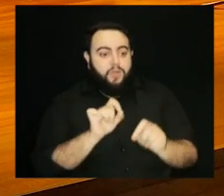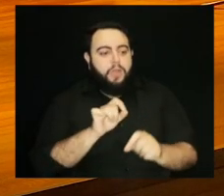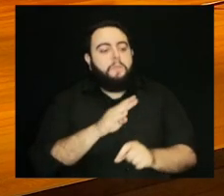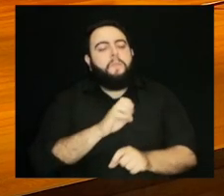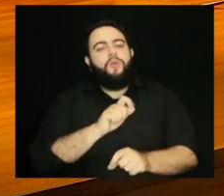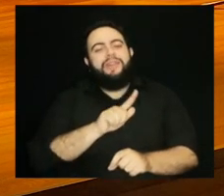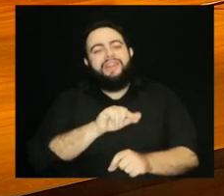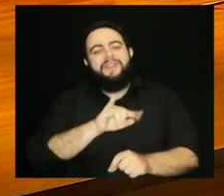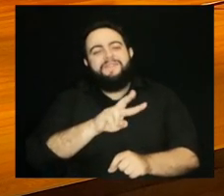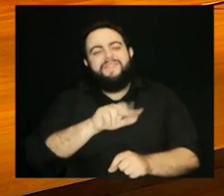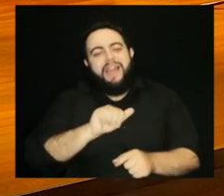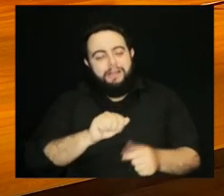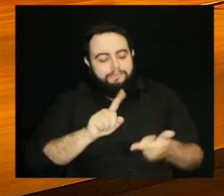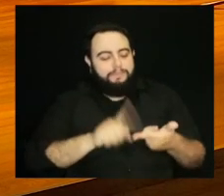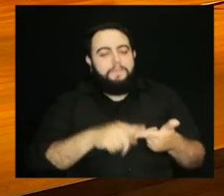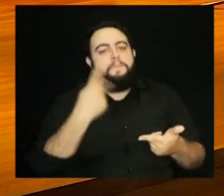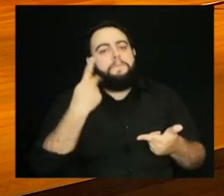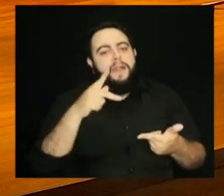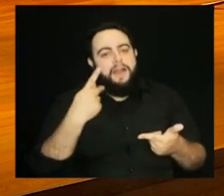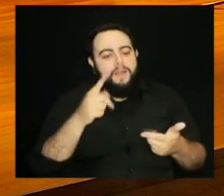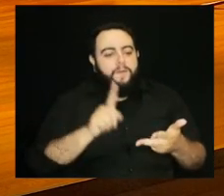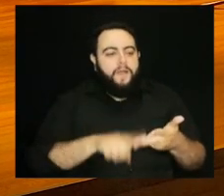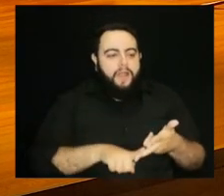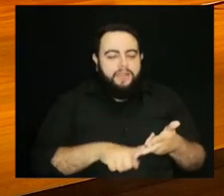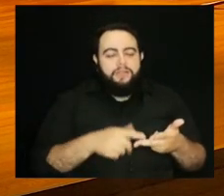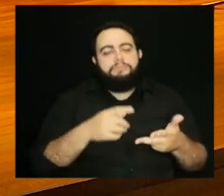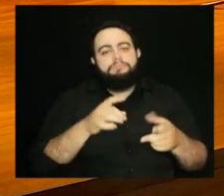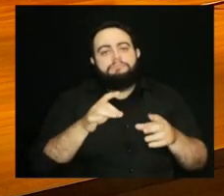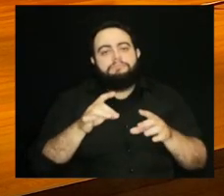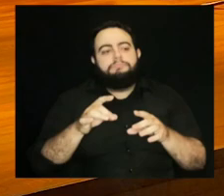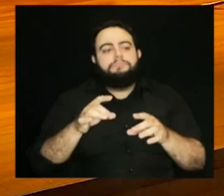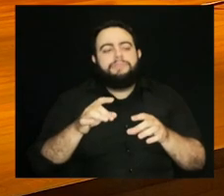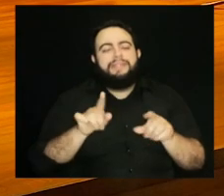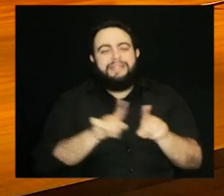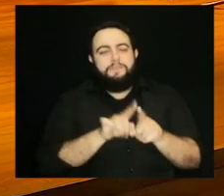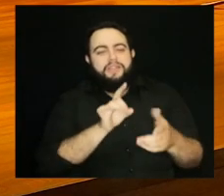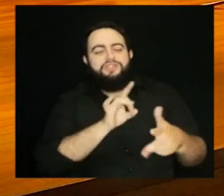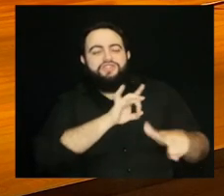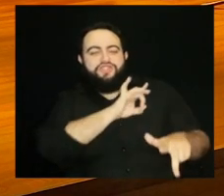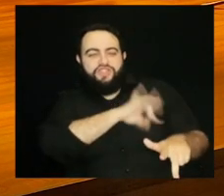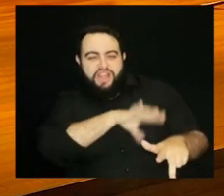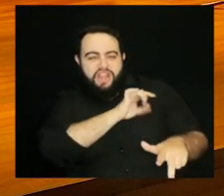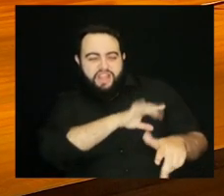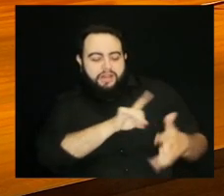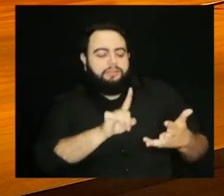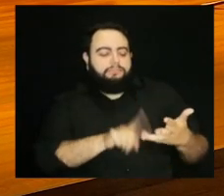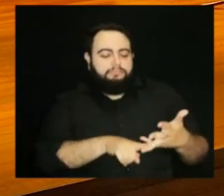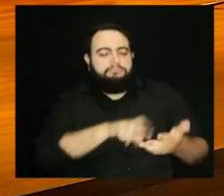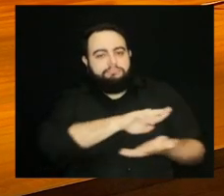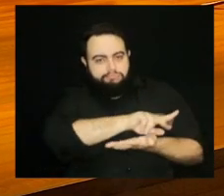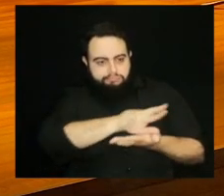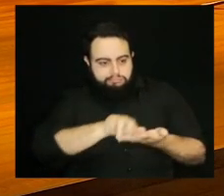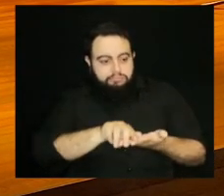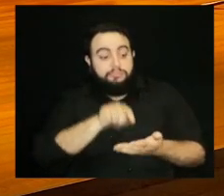do Paraguai, do norte do Chile, do Equador, onde essa presença da música indígena misturada com a música